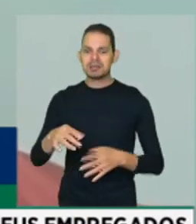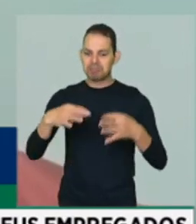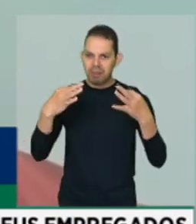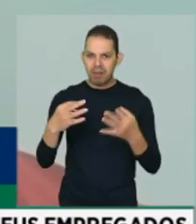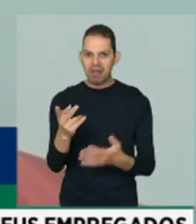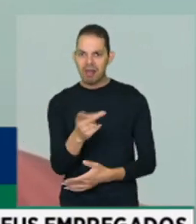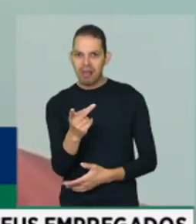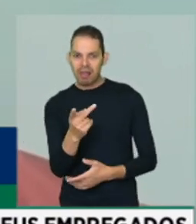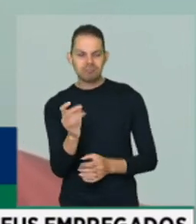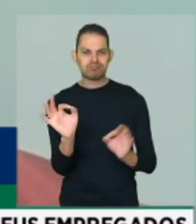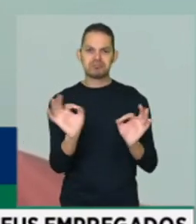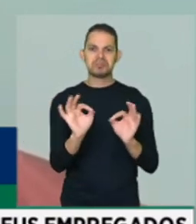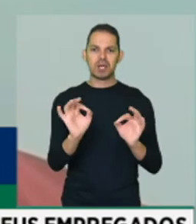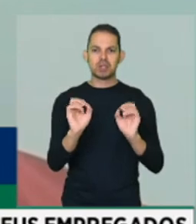QUE VÃO FAZER PORQUE NÃO